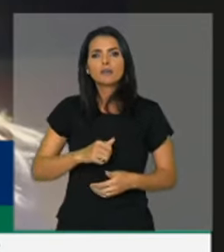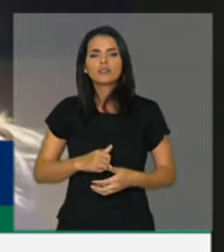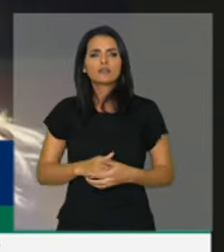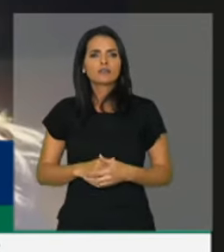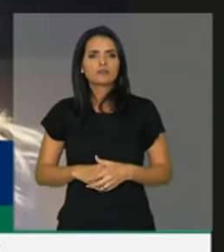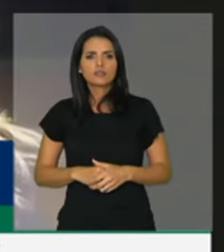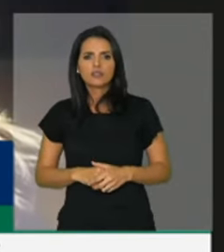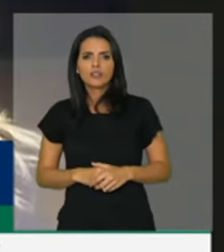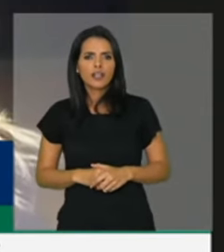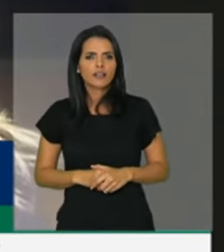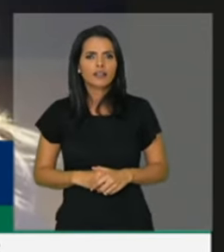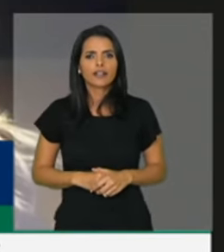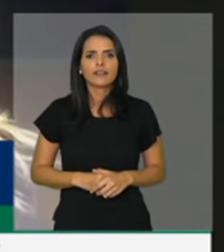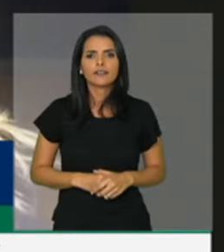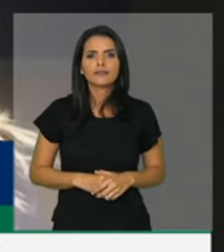MENOS 80% DOS SEUS LEITOS